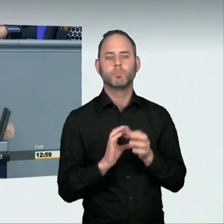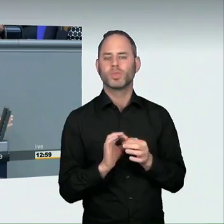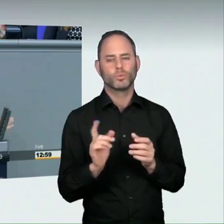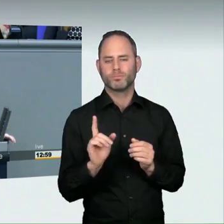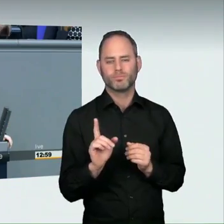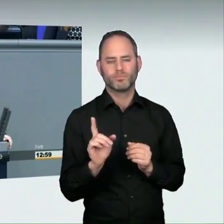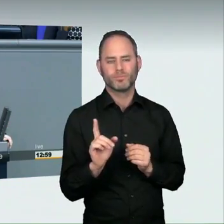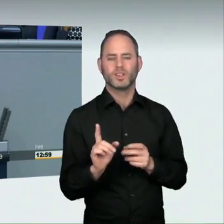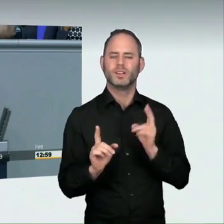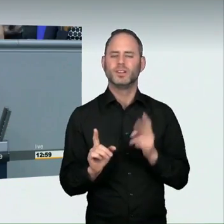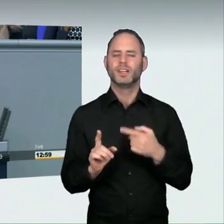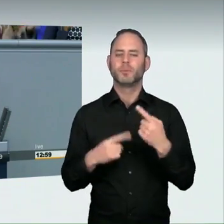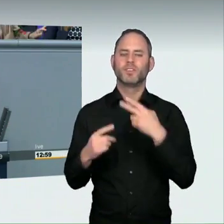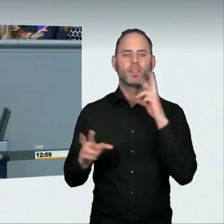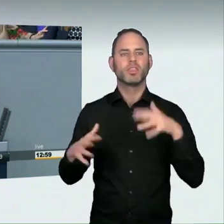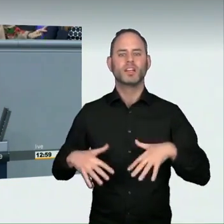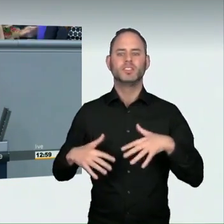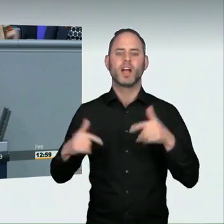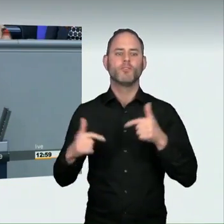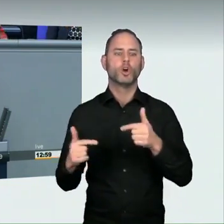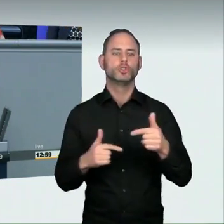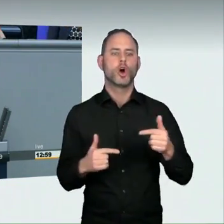Das hat das DIW gesagt. Das hat der Deutsche Mieterbund gesagt.